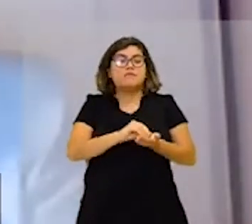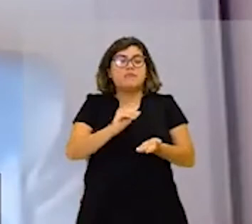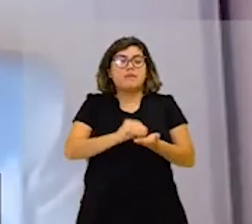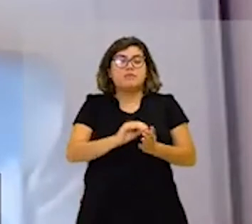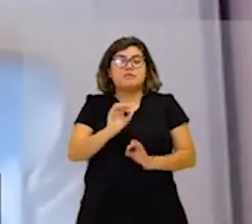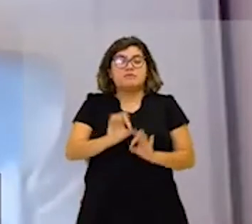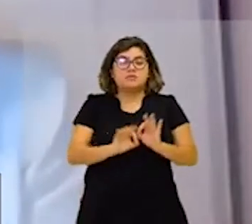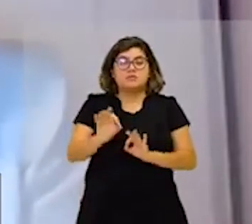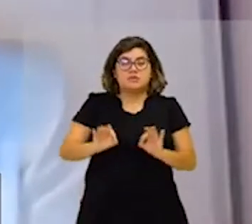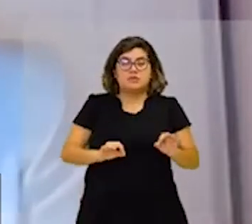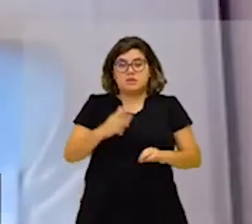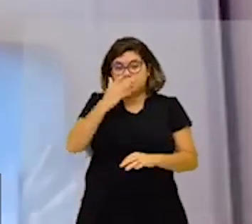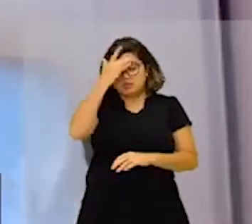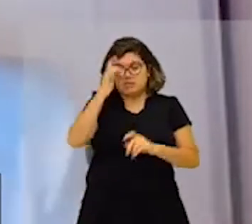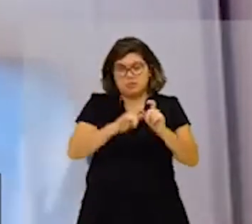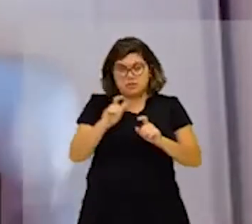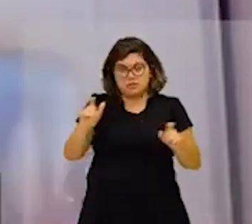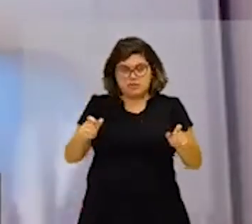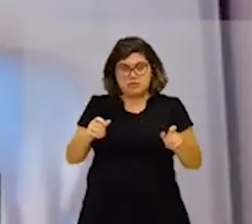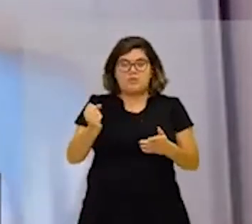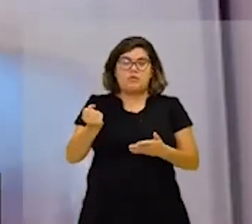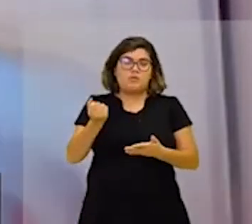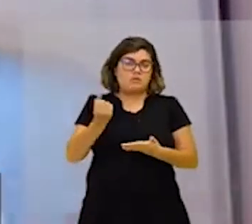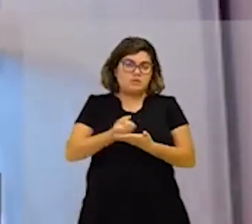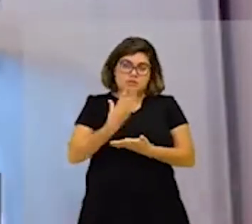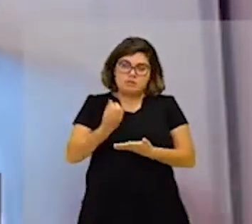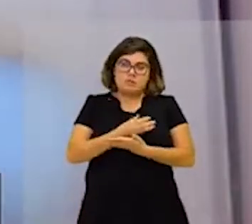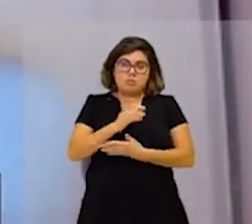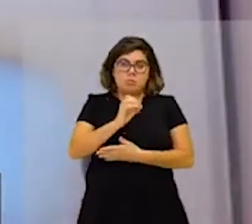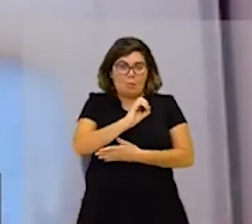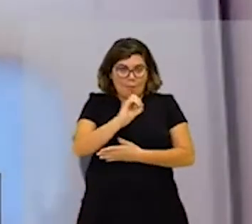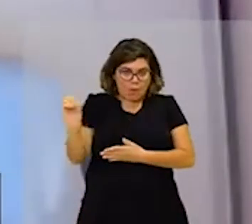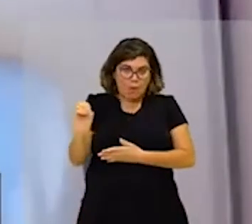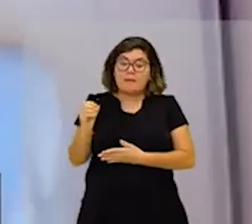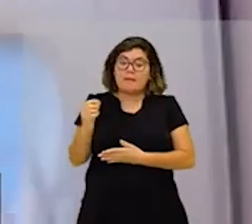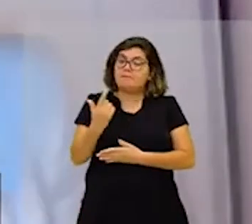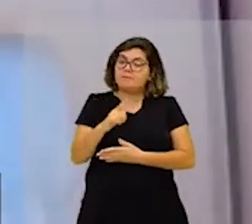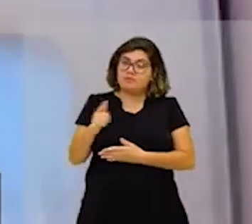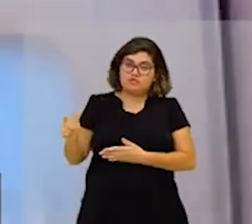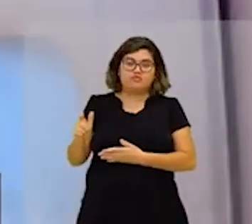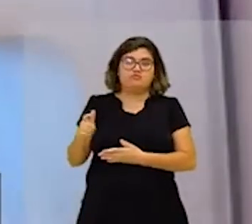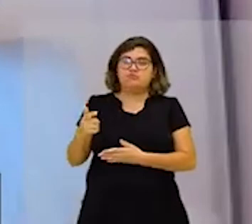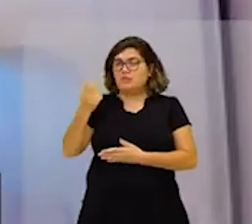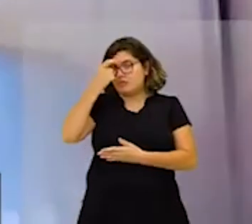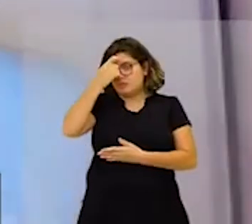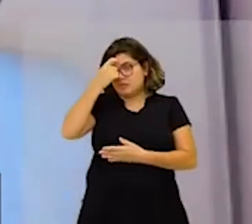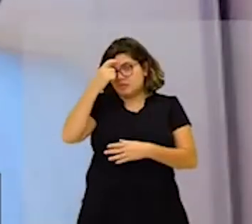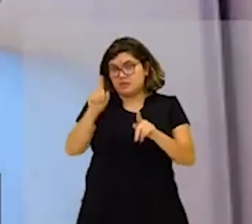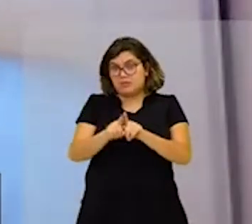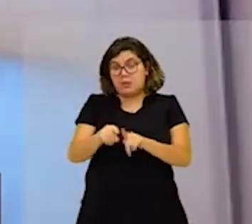pessoas analfabetas considerada assim consignor antes né que concluiu na verdade a grande massa